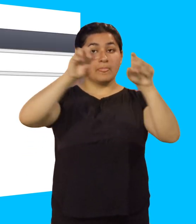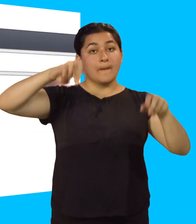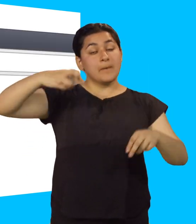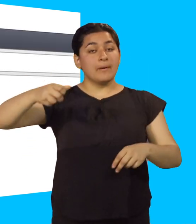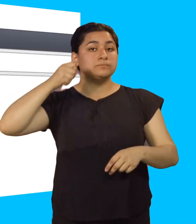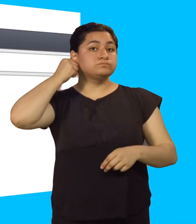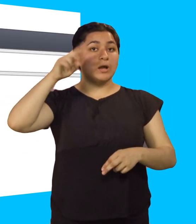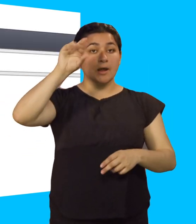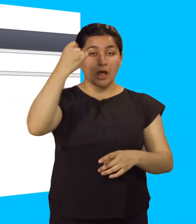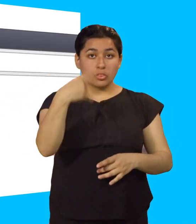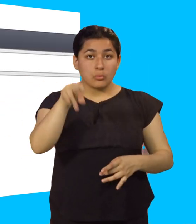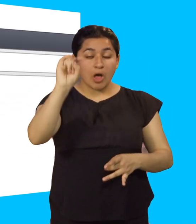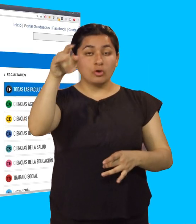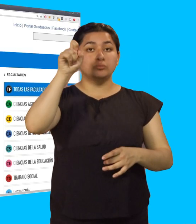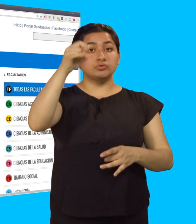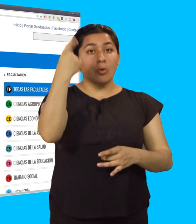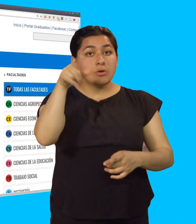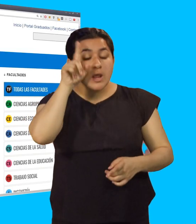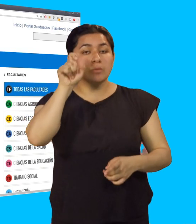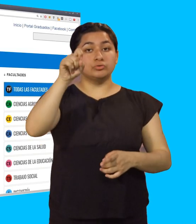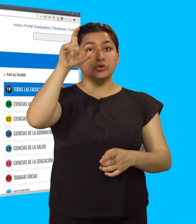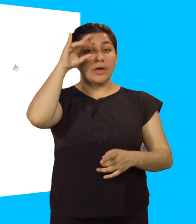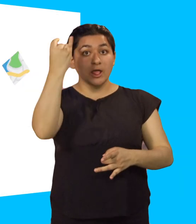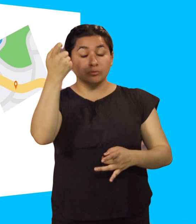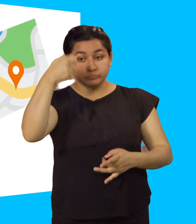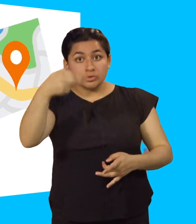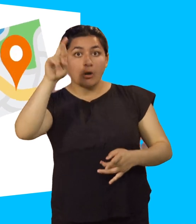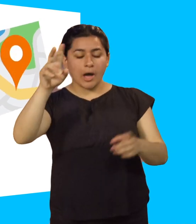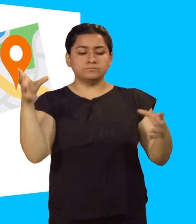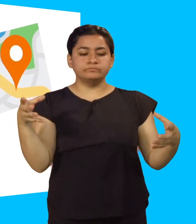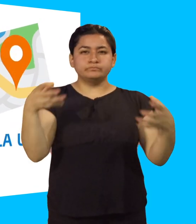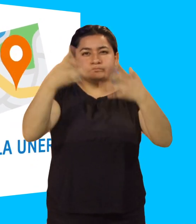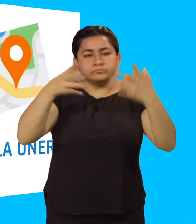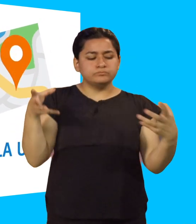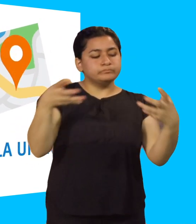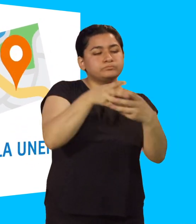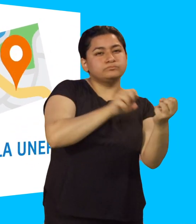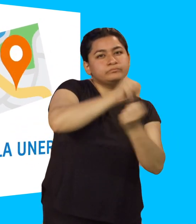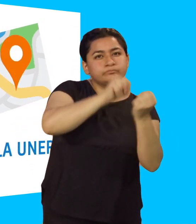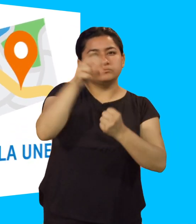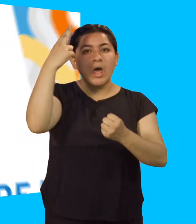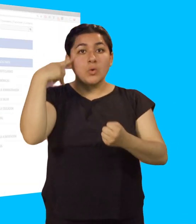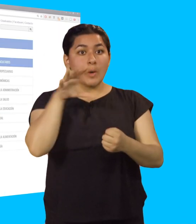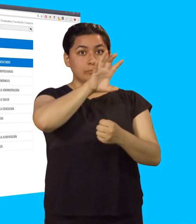Mapagraduados.uner.edu.ar es una plataforma que reúne a los egresados de las 9 facultades de nuestra Universidad.